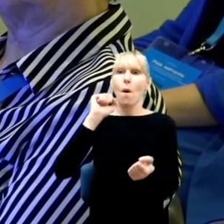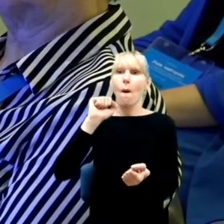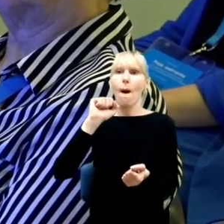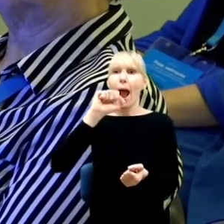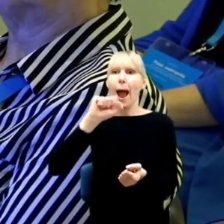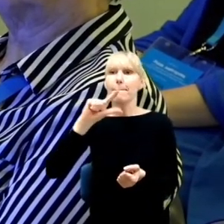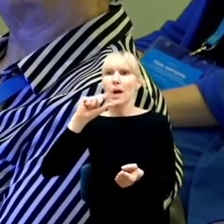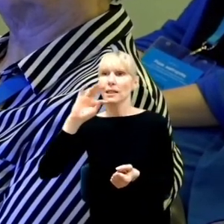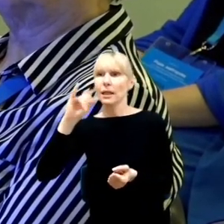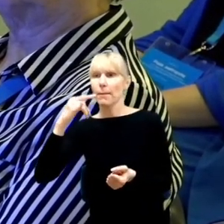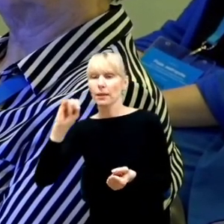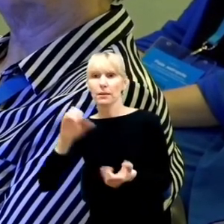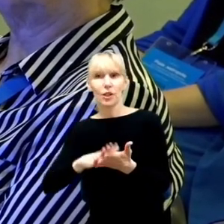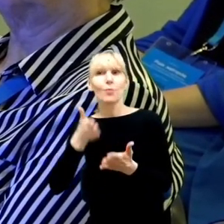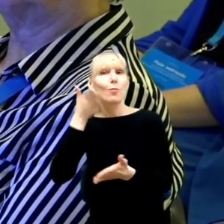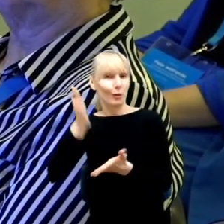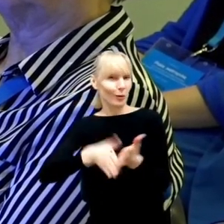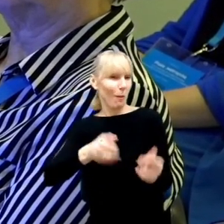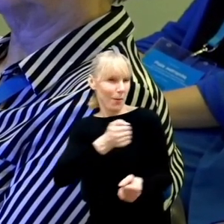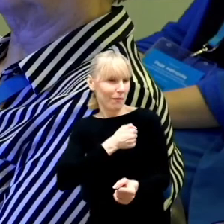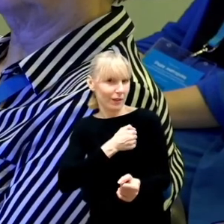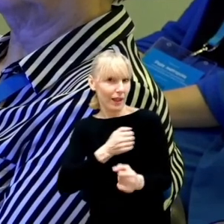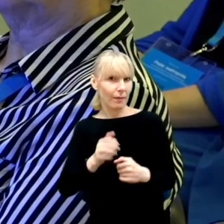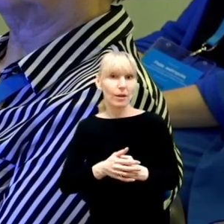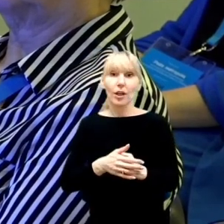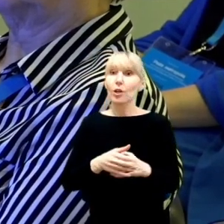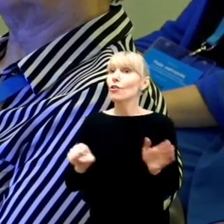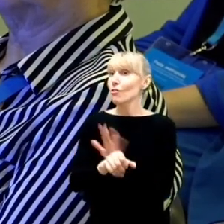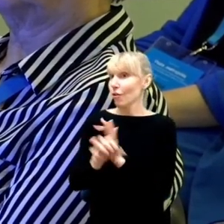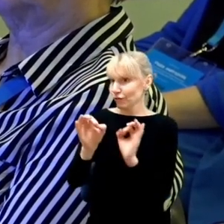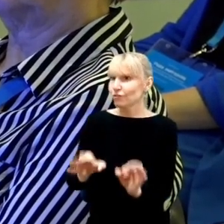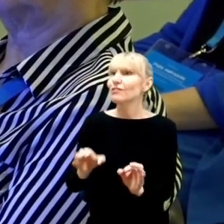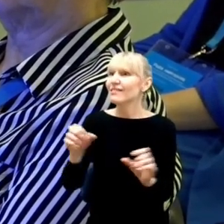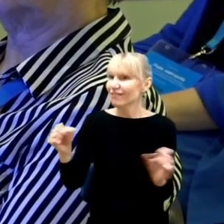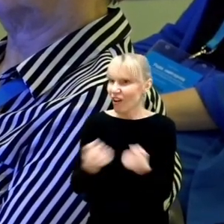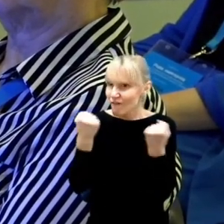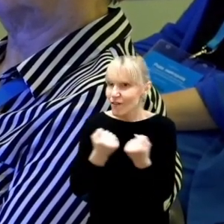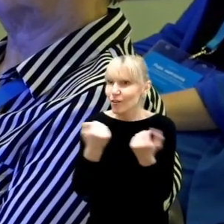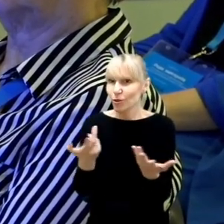I do dzisiaj tak funkcjonuje. W związku z tym i nijak